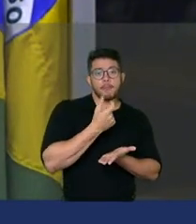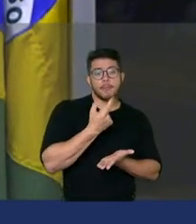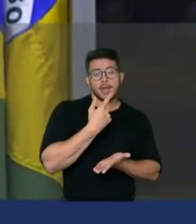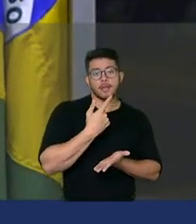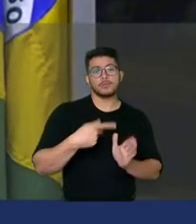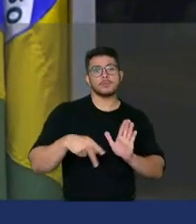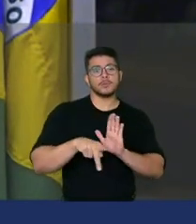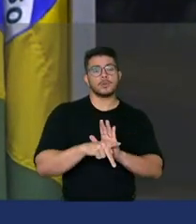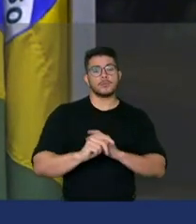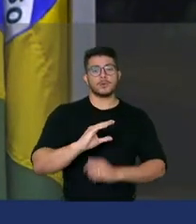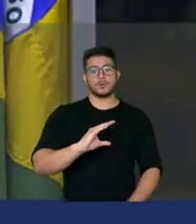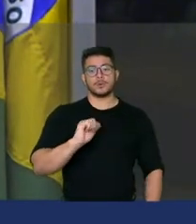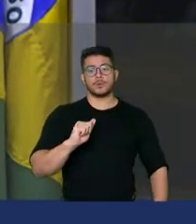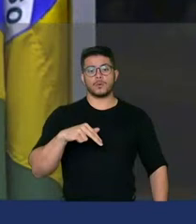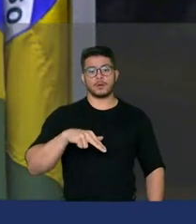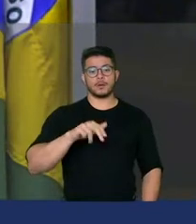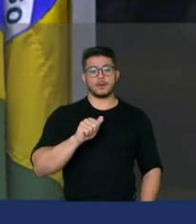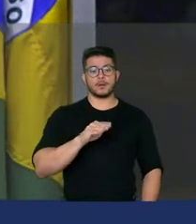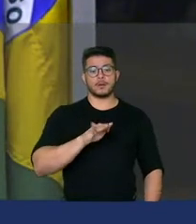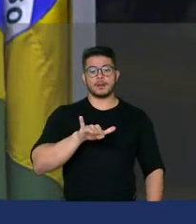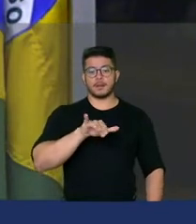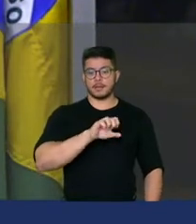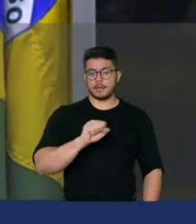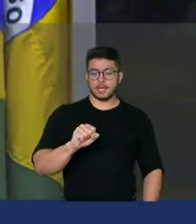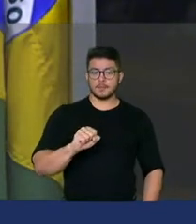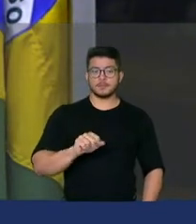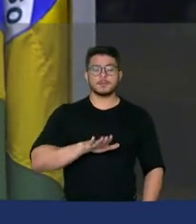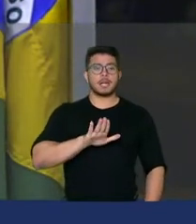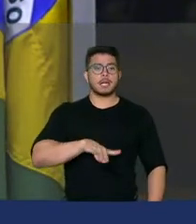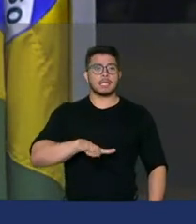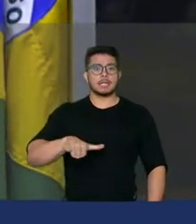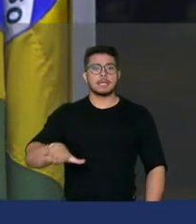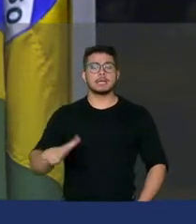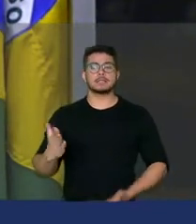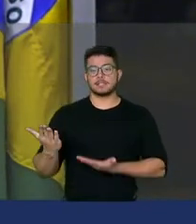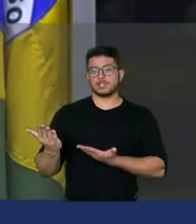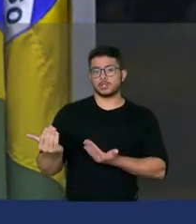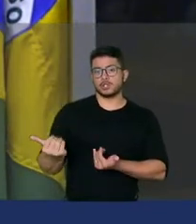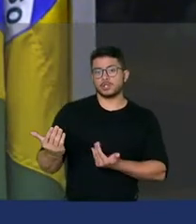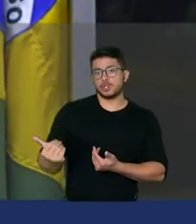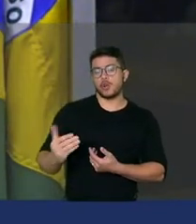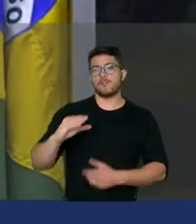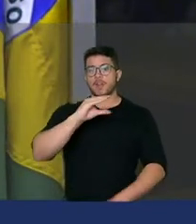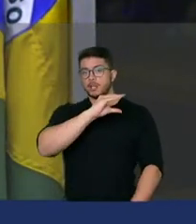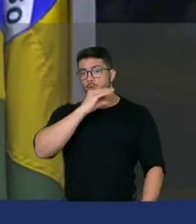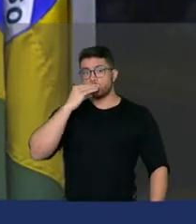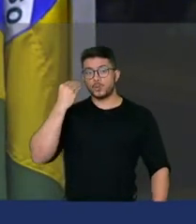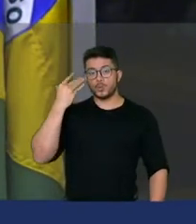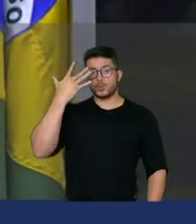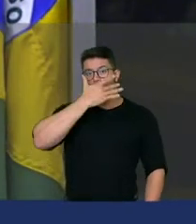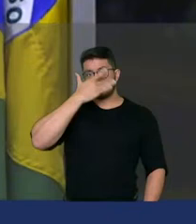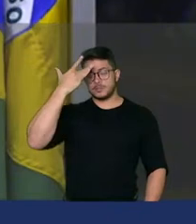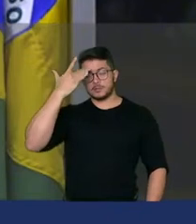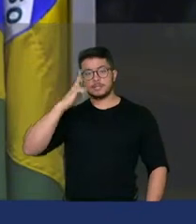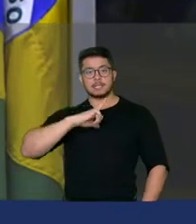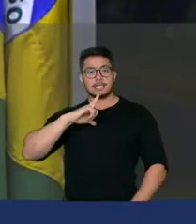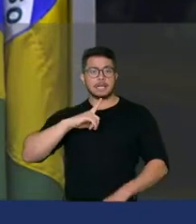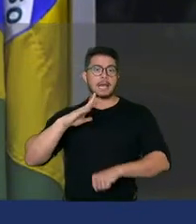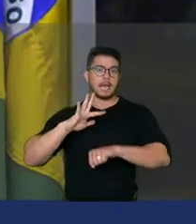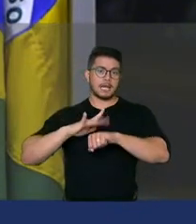O REMÉDIO... DA CANNABIS PARA CRIANÇAS, PARA ADULTOS, PARA PESSOAS QUE SOFREM DE DIVERSOS